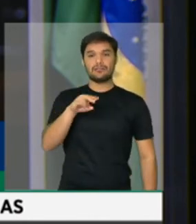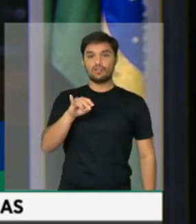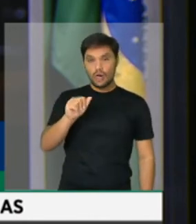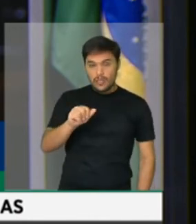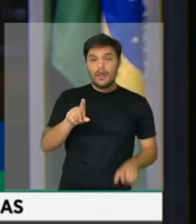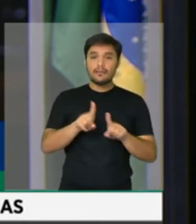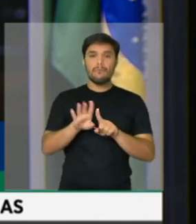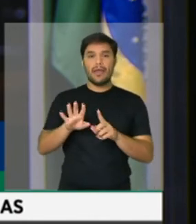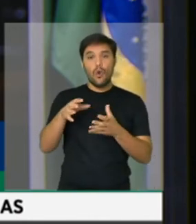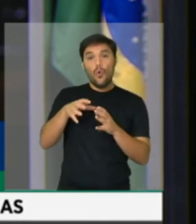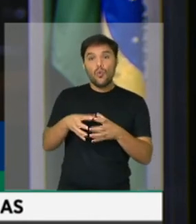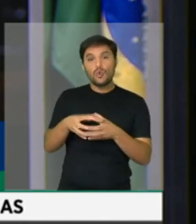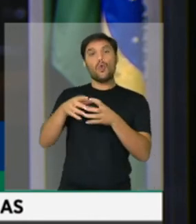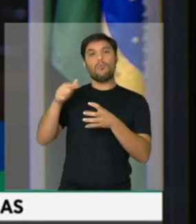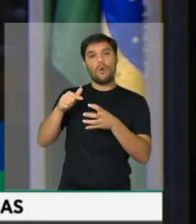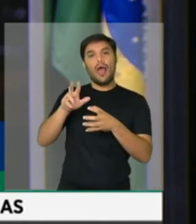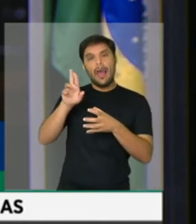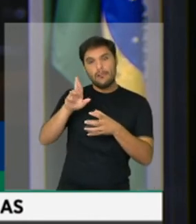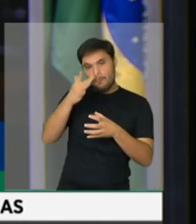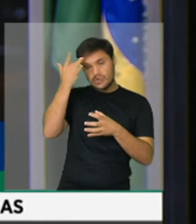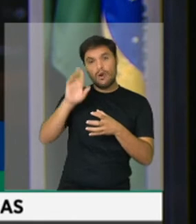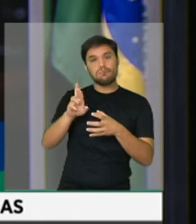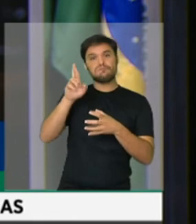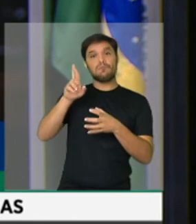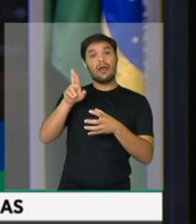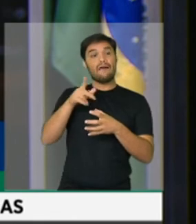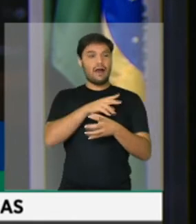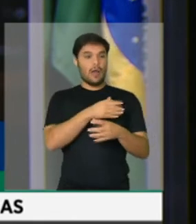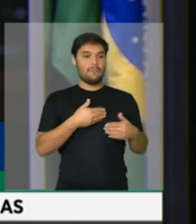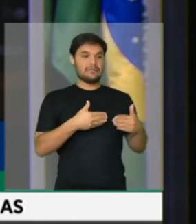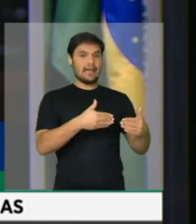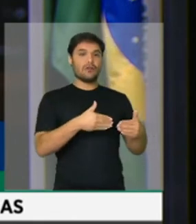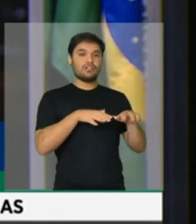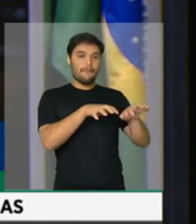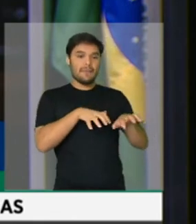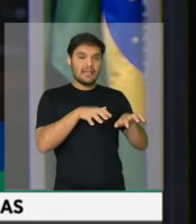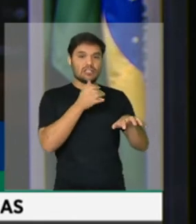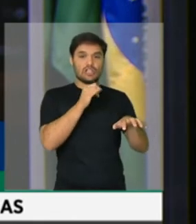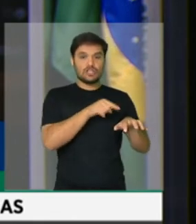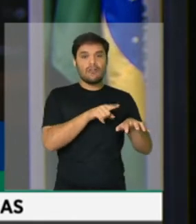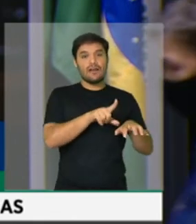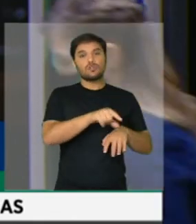COMITÊGESTOR REPRESENTANTE EXPERIÊNCIA CONFLUAD PELO ÓRGÃO EXECUÇÃO DE POLÍTICAS NESSAS REGIÕES. PARA GESTÃO DEFINIÇÃO DOS PROJETOS EXPANSÃO DE ENERGIA